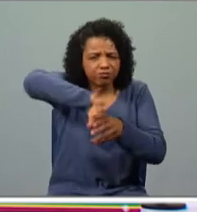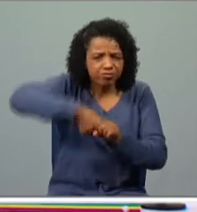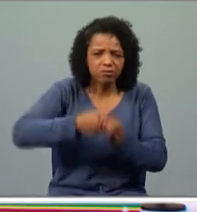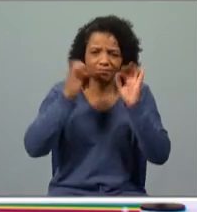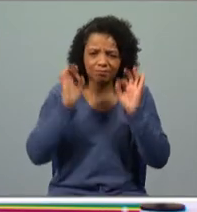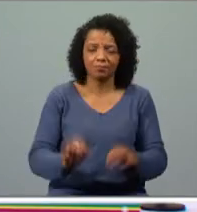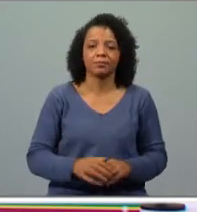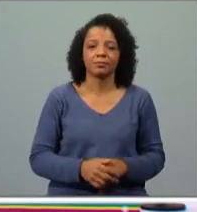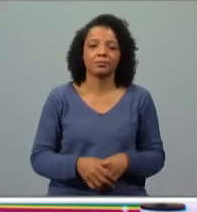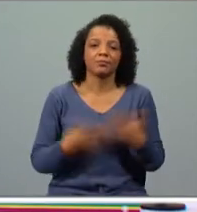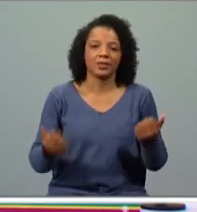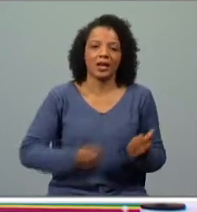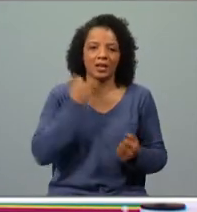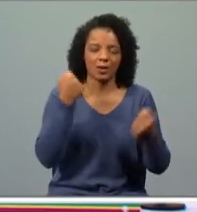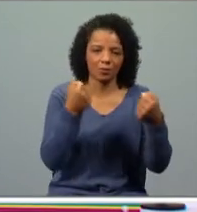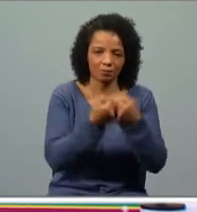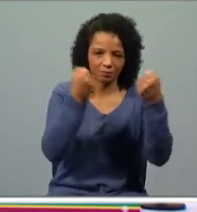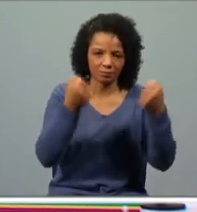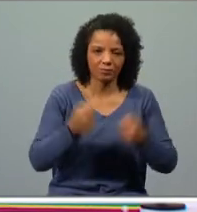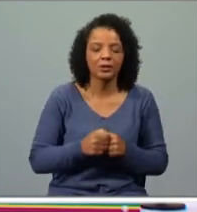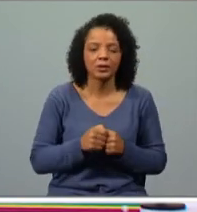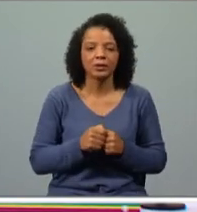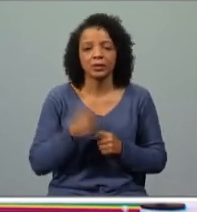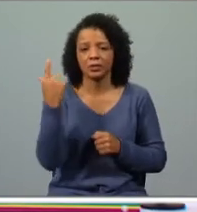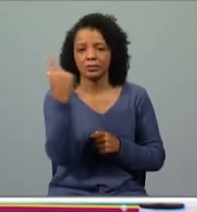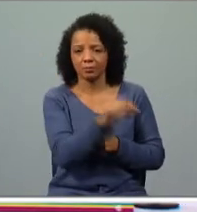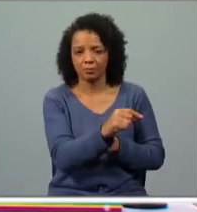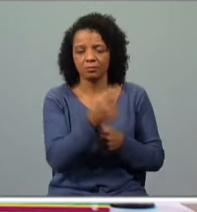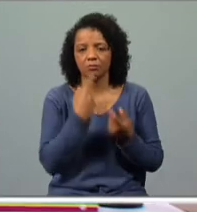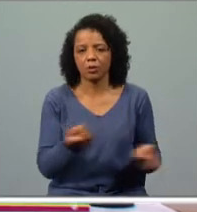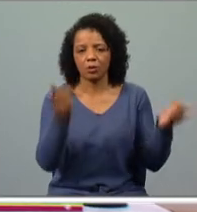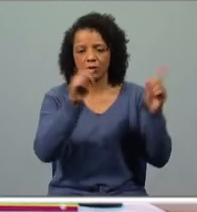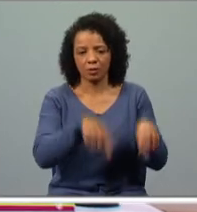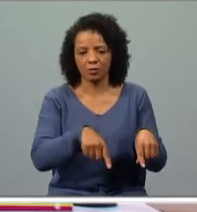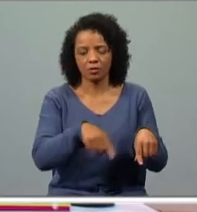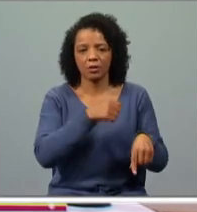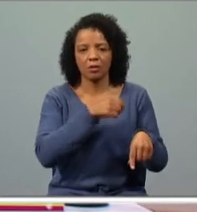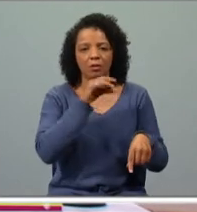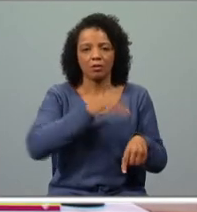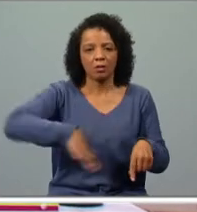e lá ganharam a batalha e foram-se embora de volta para a sua terra para 他們在那裡贏得了戰鬥並離開了回到你的土地去